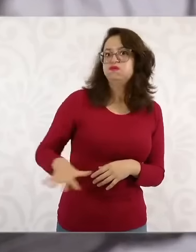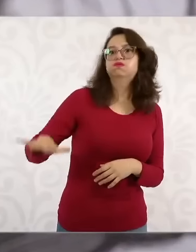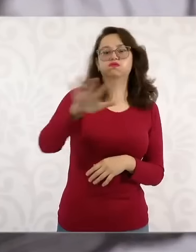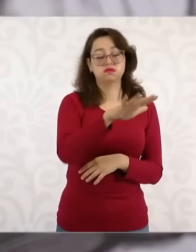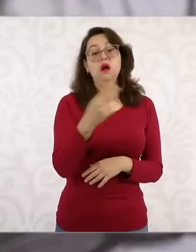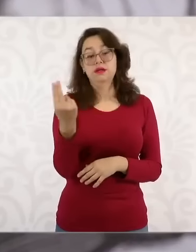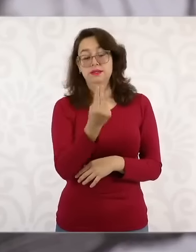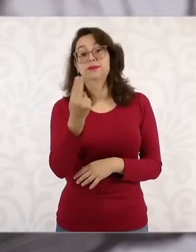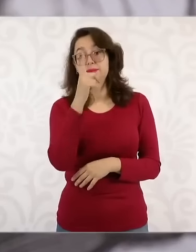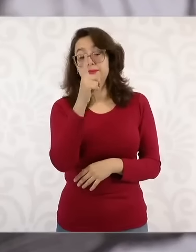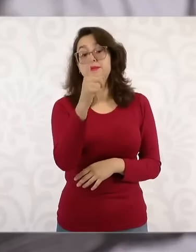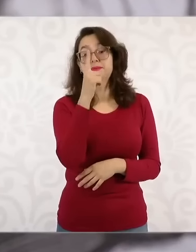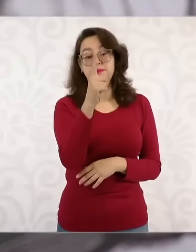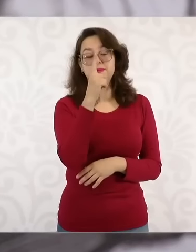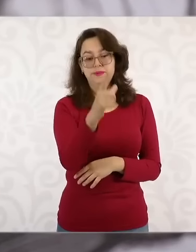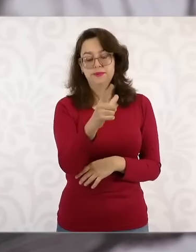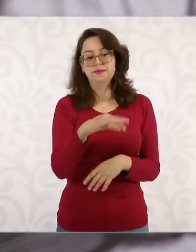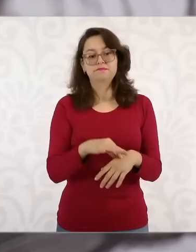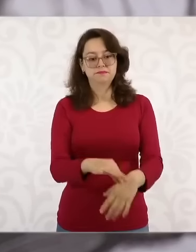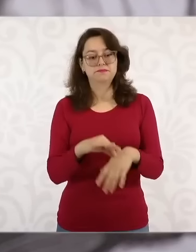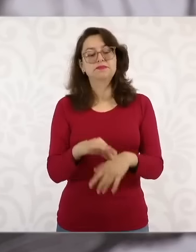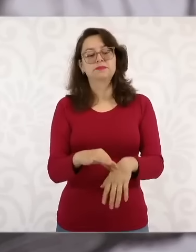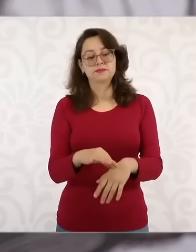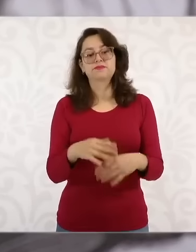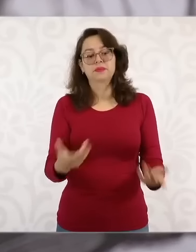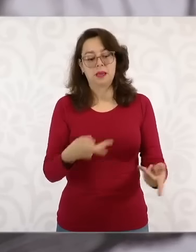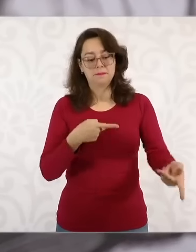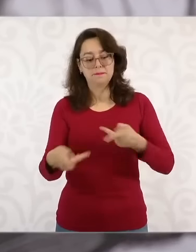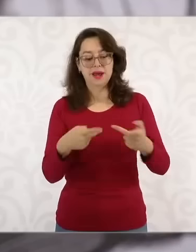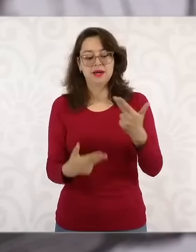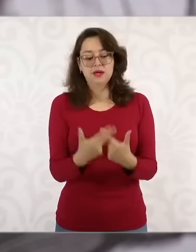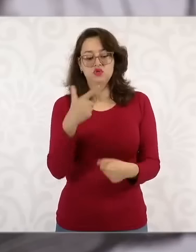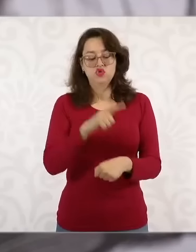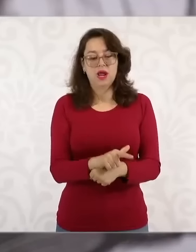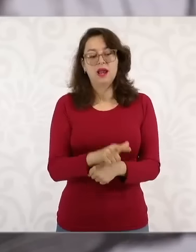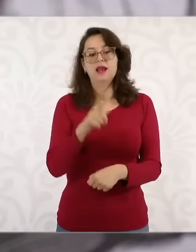sistema eléctrico y forman parte del Plan Nacional de Energía que prevé la transición energética